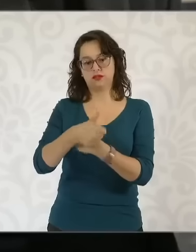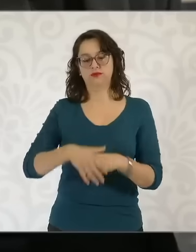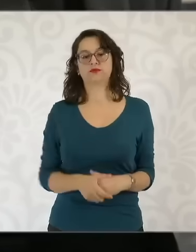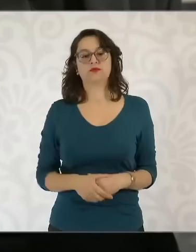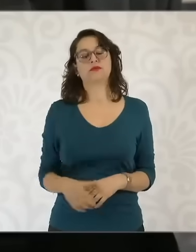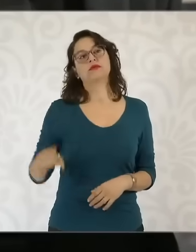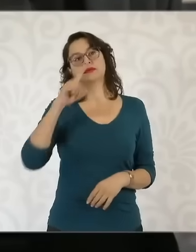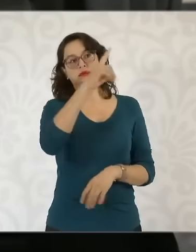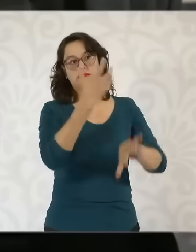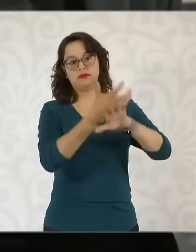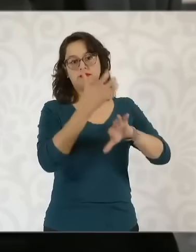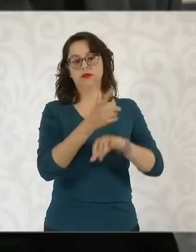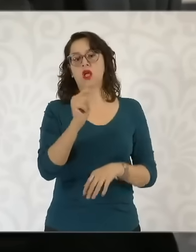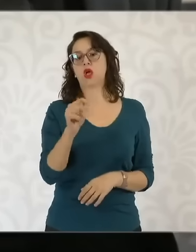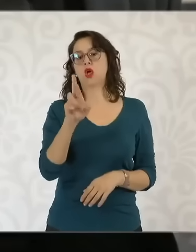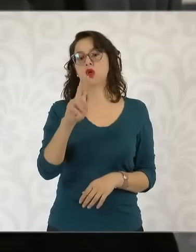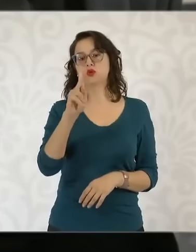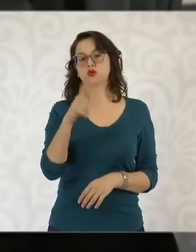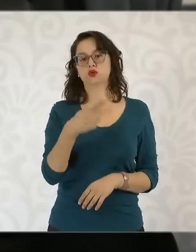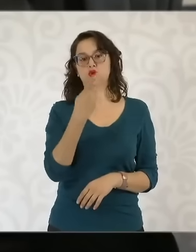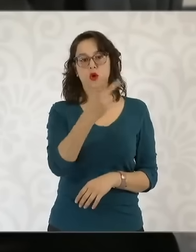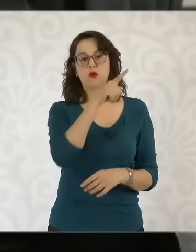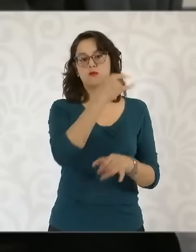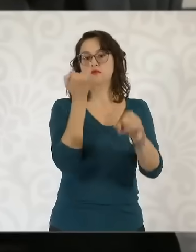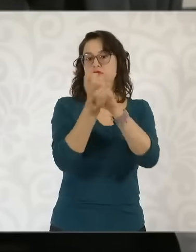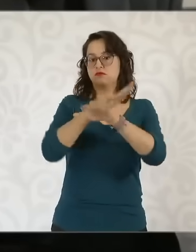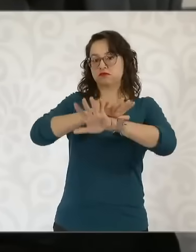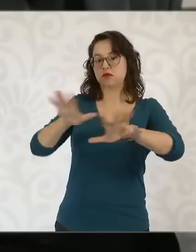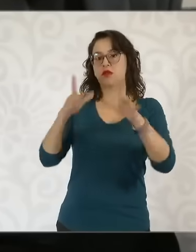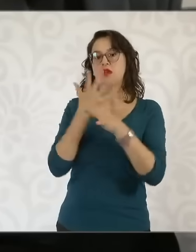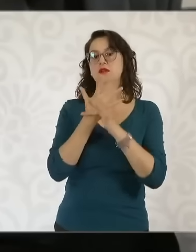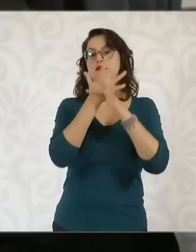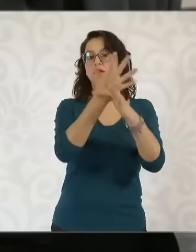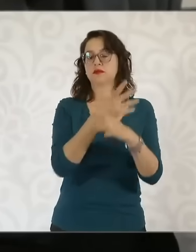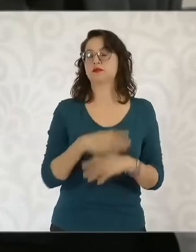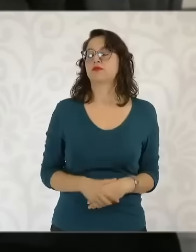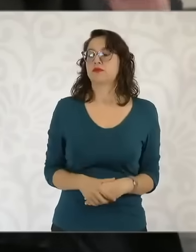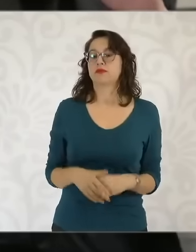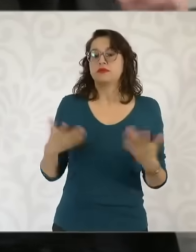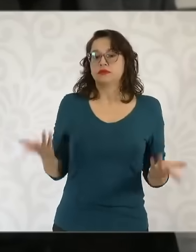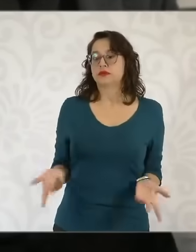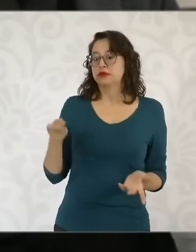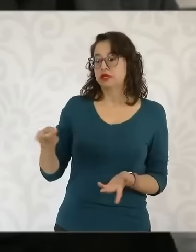Trump eh se refiere a que México seguirá pagando un arancel del 25% por el fentanilo. ¿A qué se